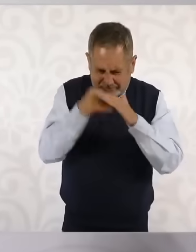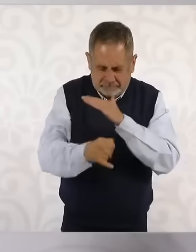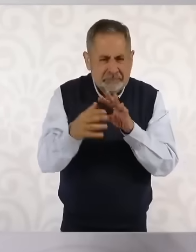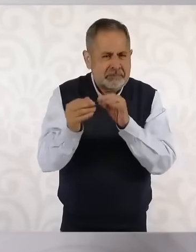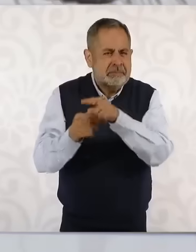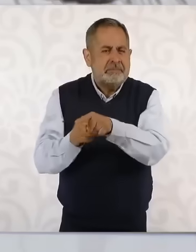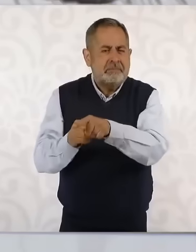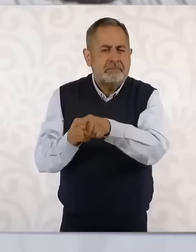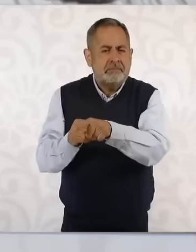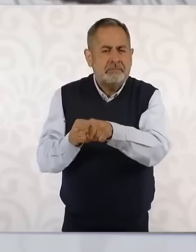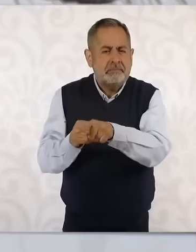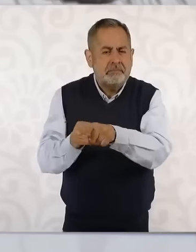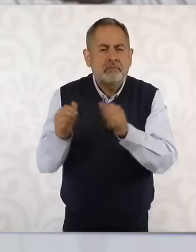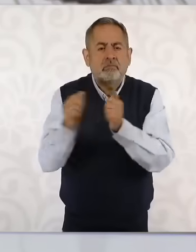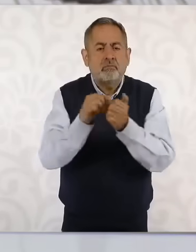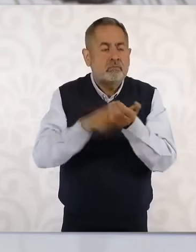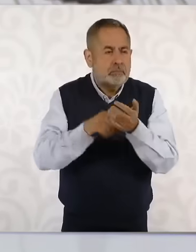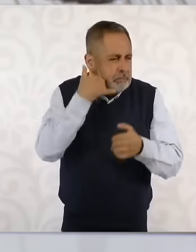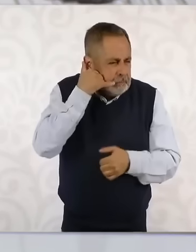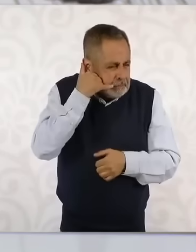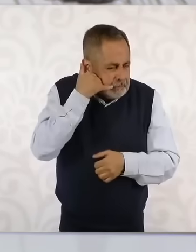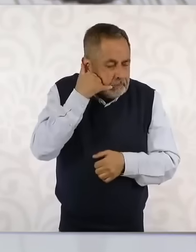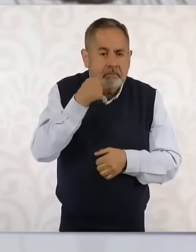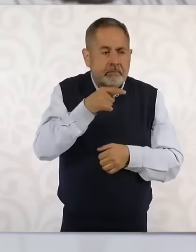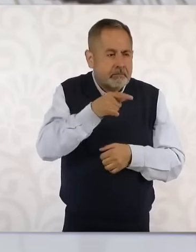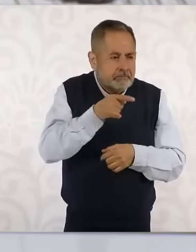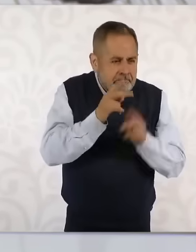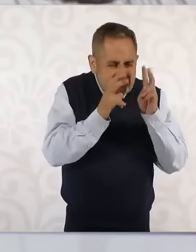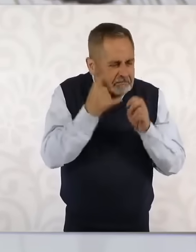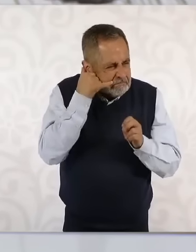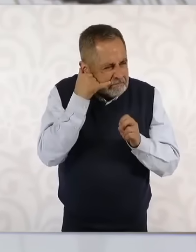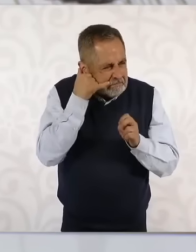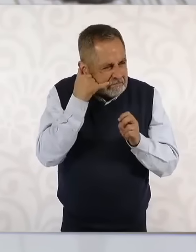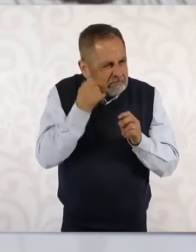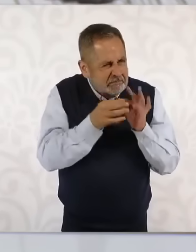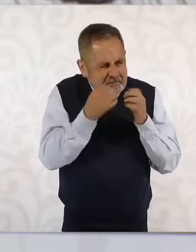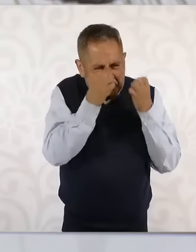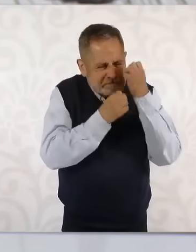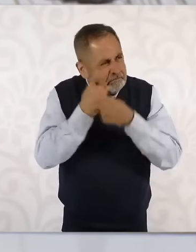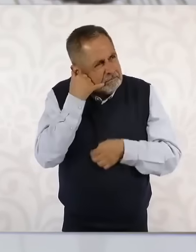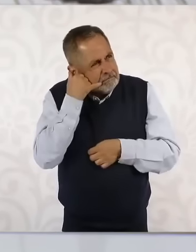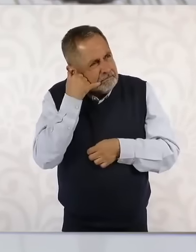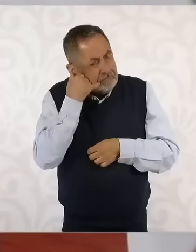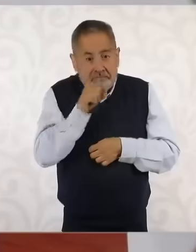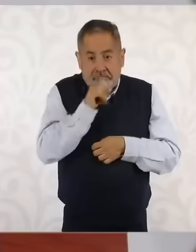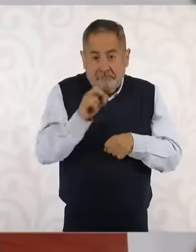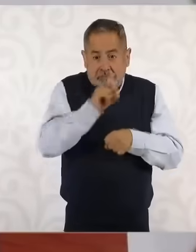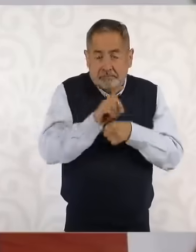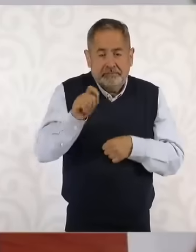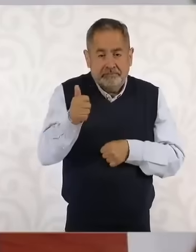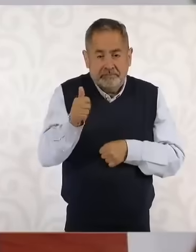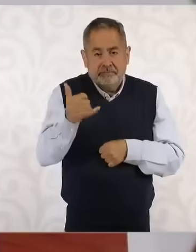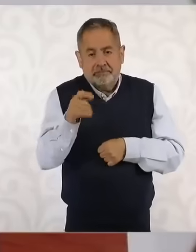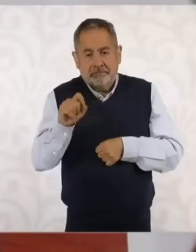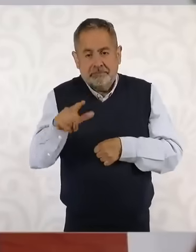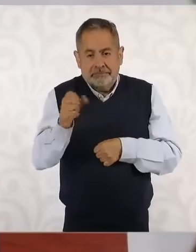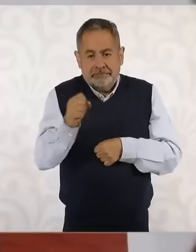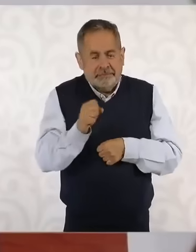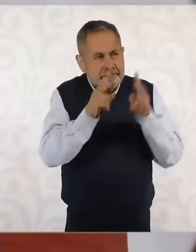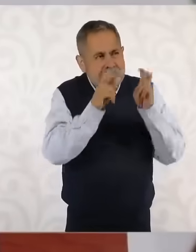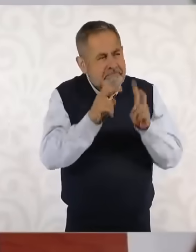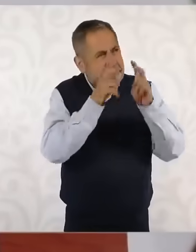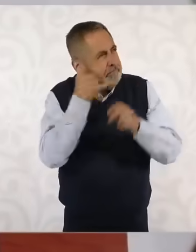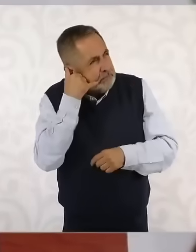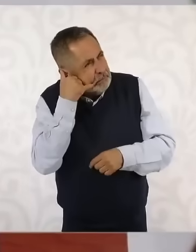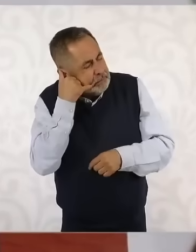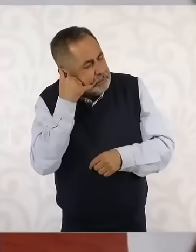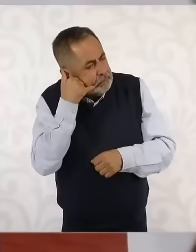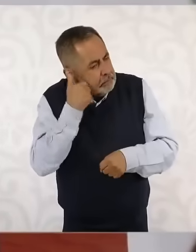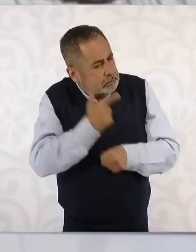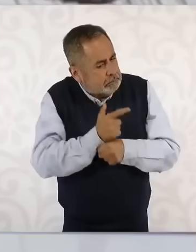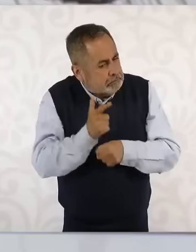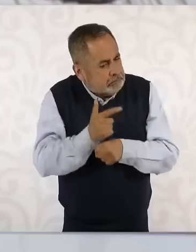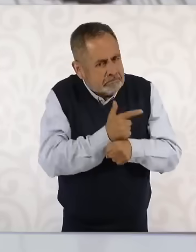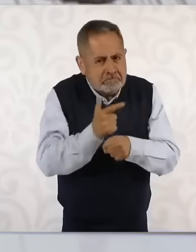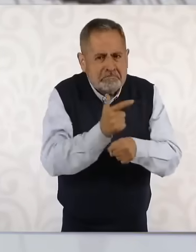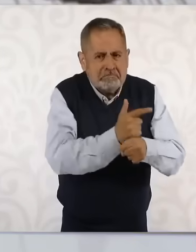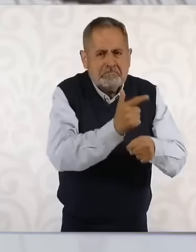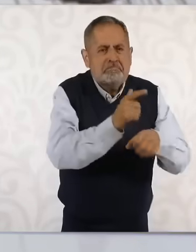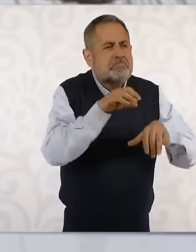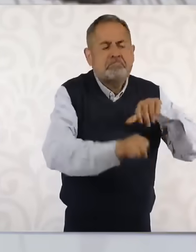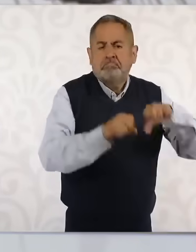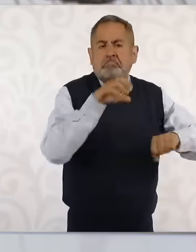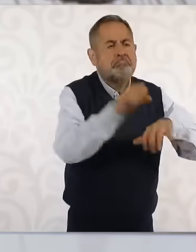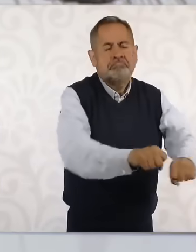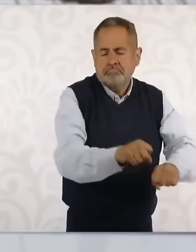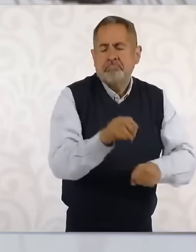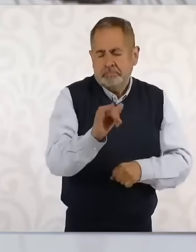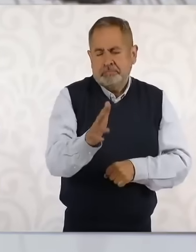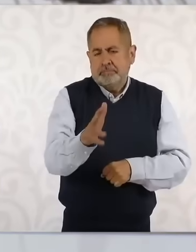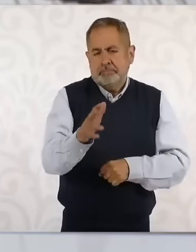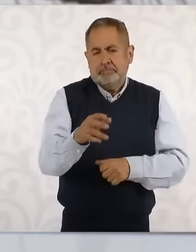con llamadas telefónicas que se hicieron en esa noche el 26 y el 27 de septiembre del 2014. e